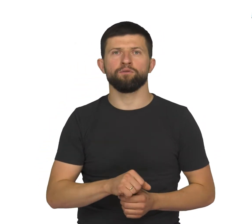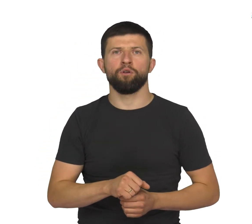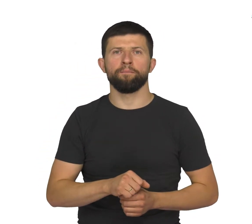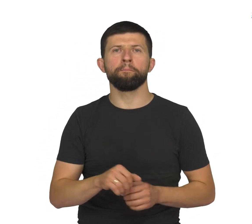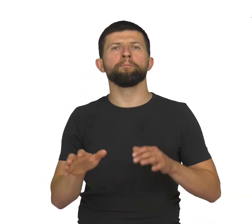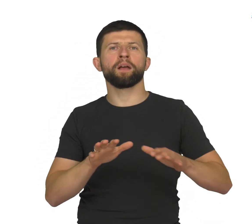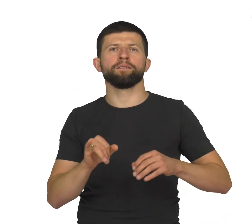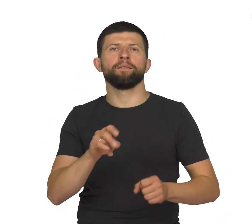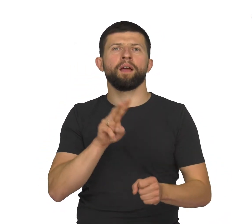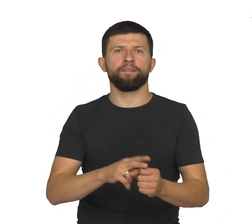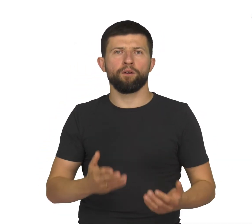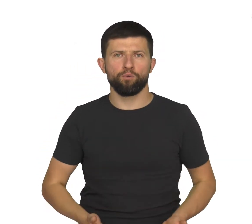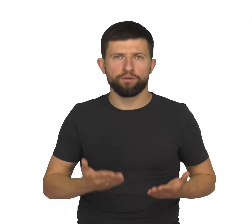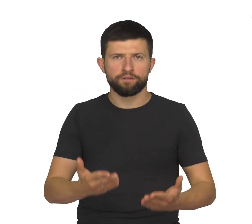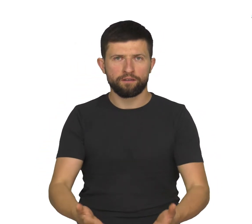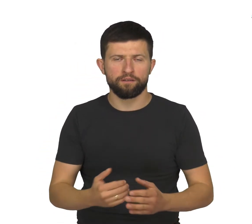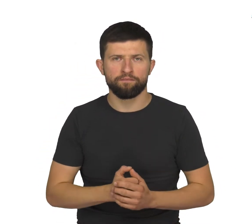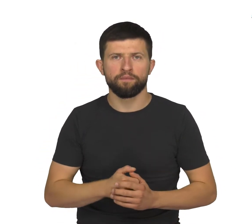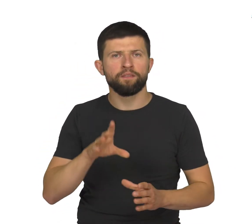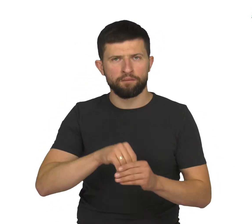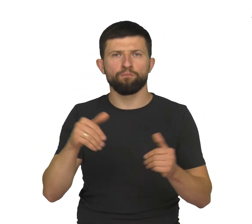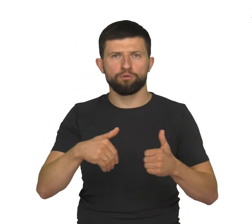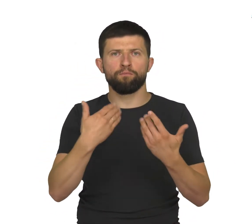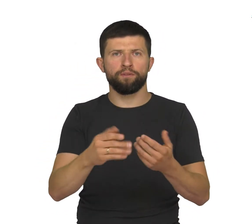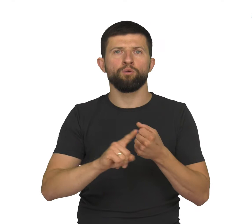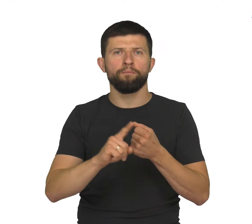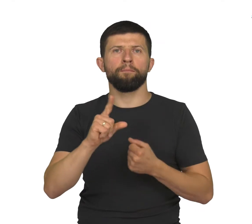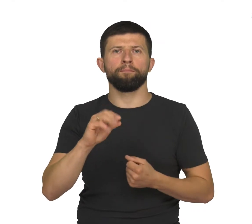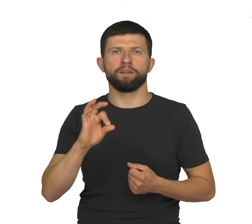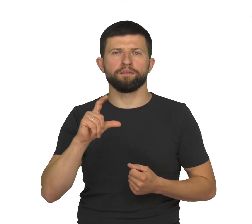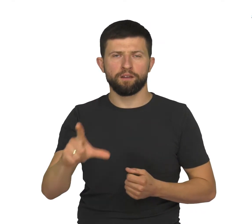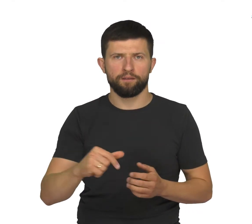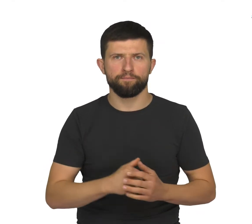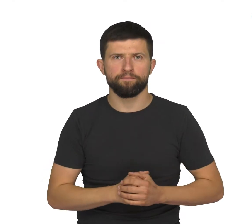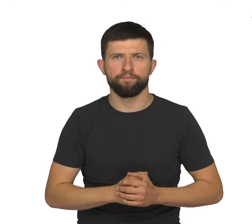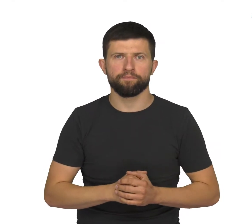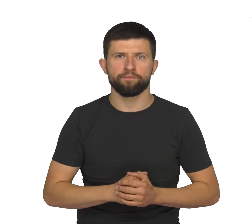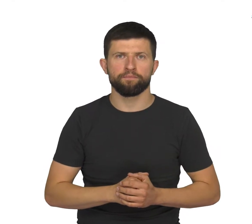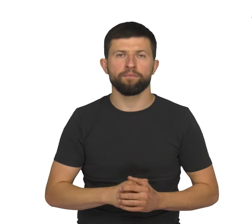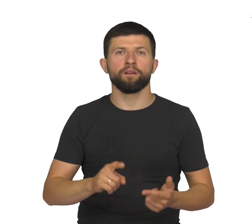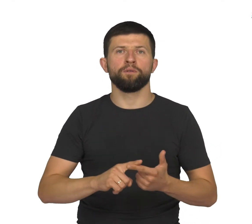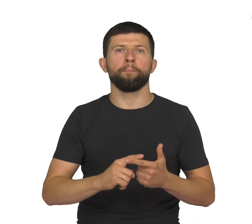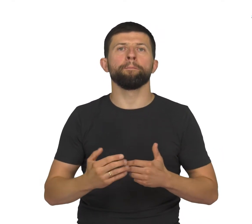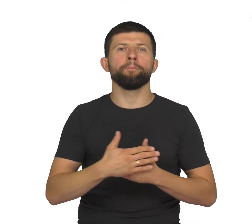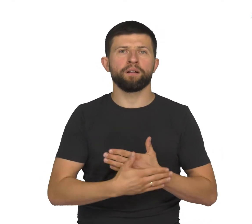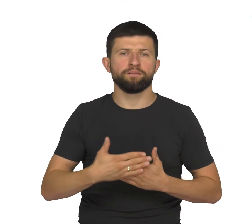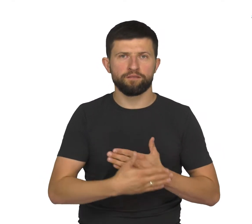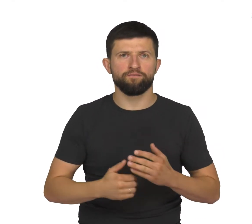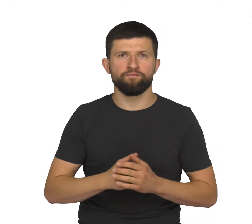dane tej osoby: imię i nazwisko, miejsce i datę urodzenia możesz też podać na przykład numer PESEL,